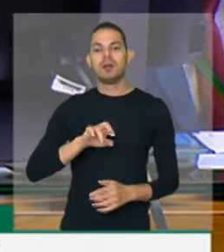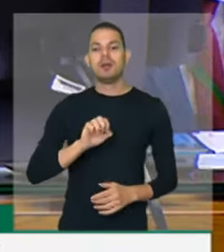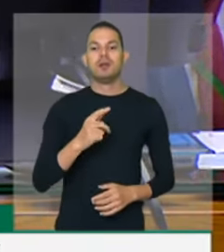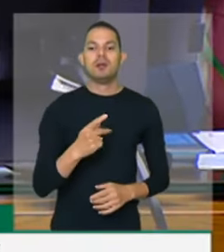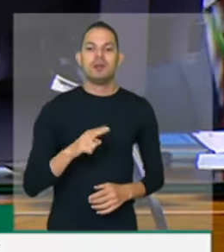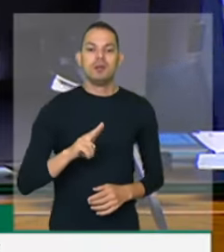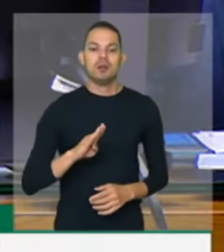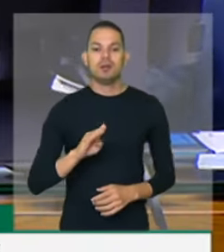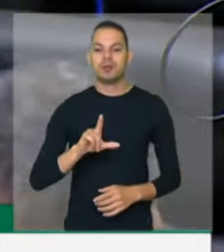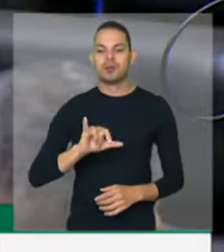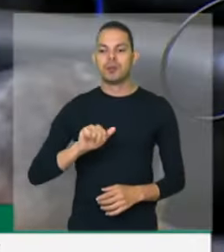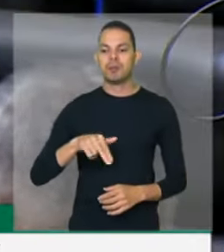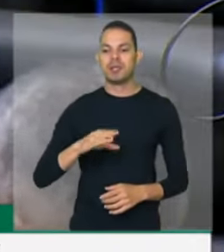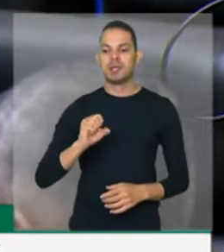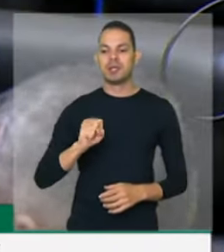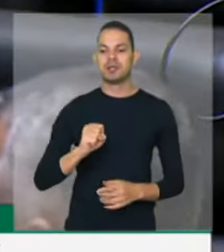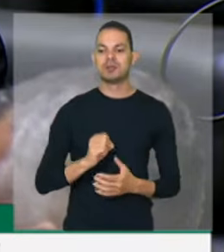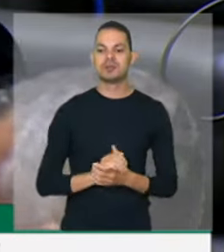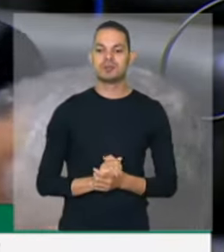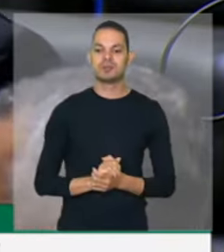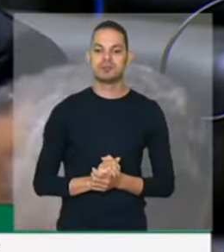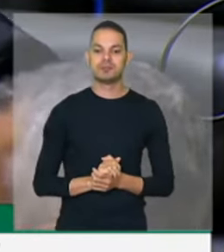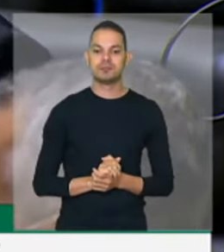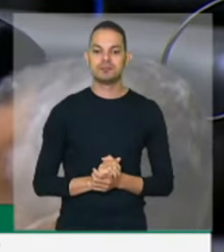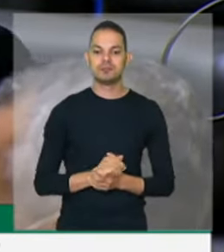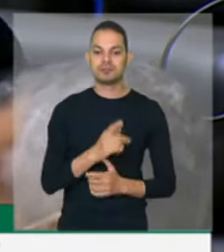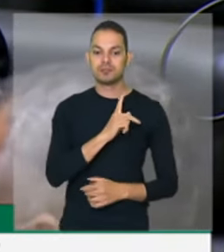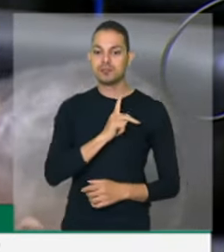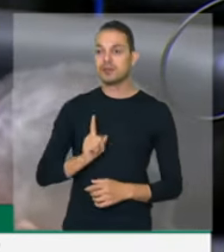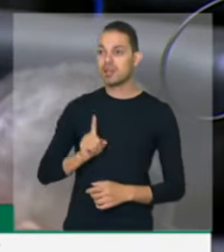SENHOR PRESIDENTE. REPUBLICANOS. [DEPUTADO]: SENHOR PRESIDENTE, OBRIGADO,